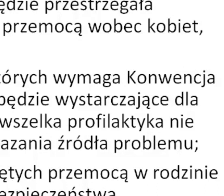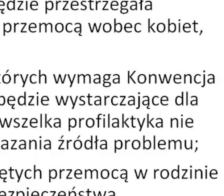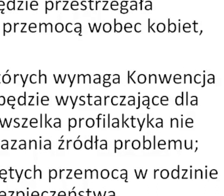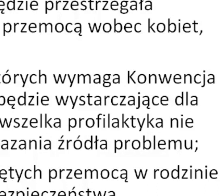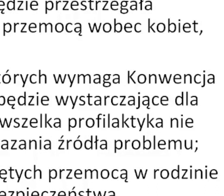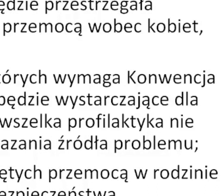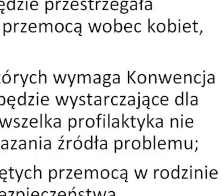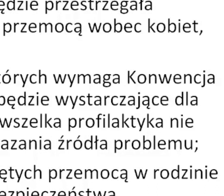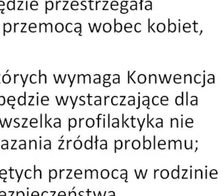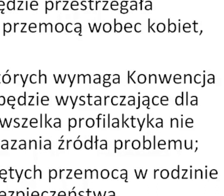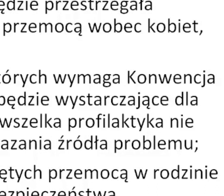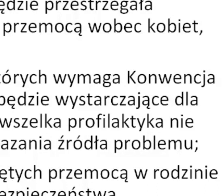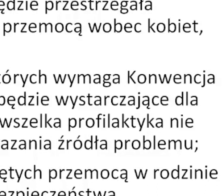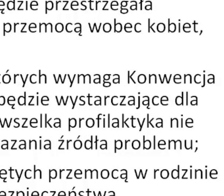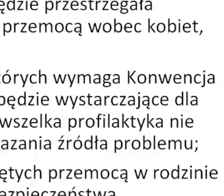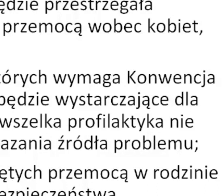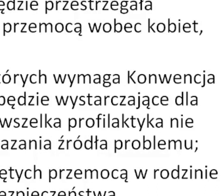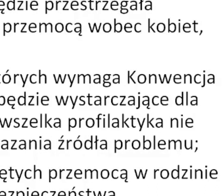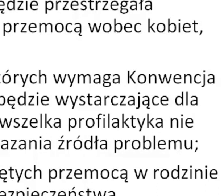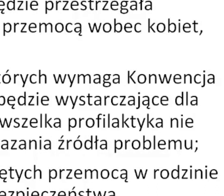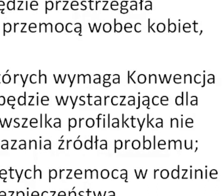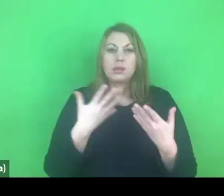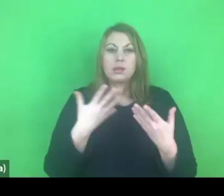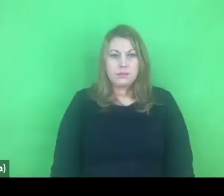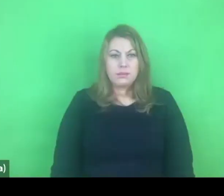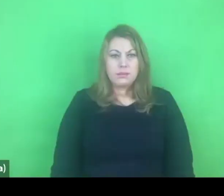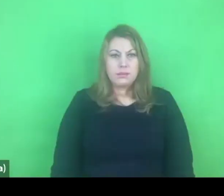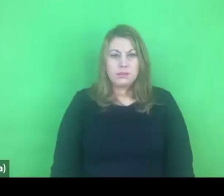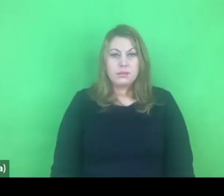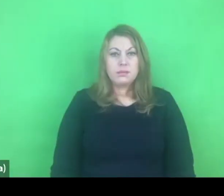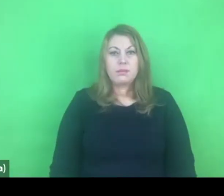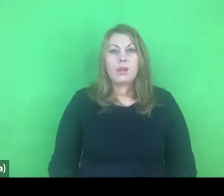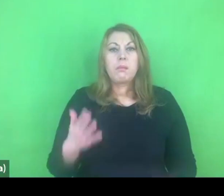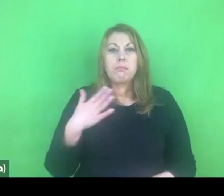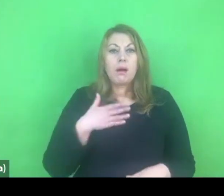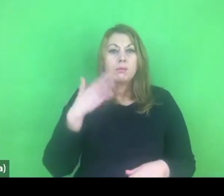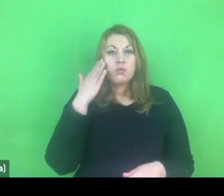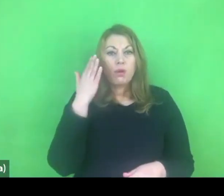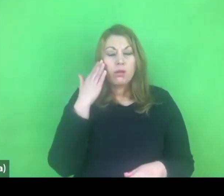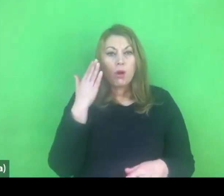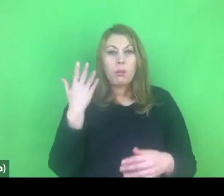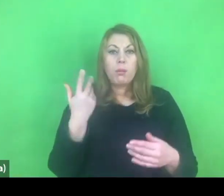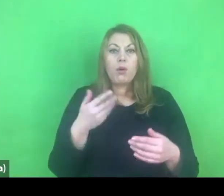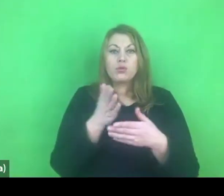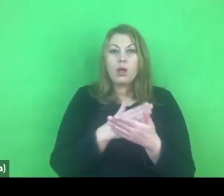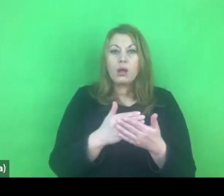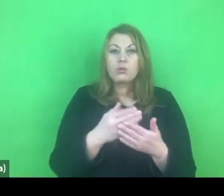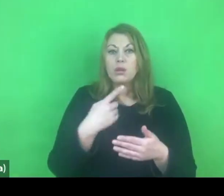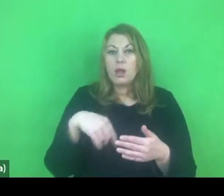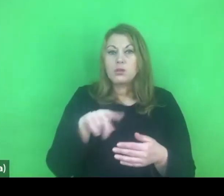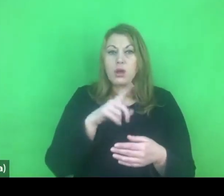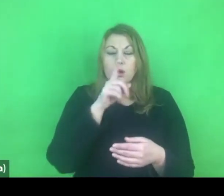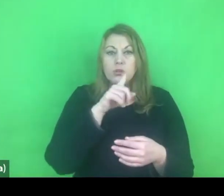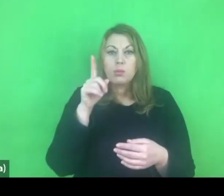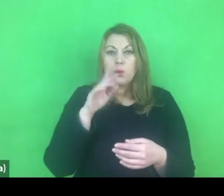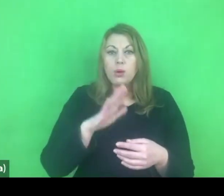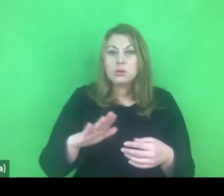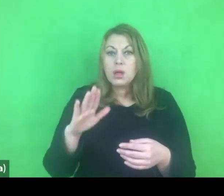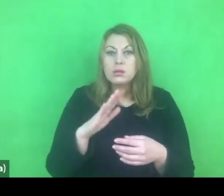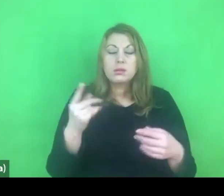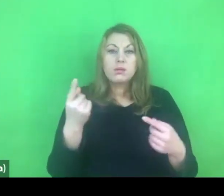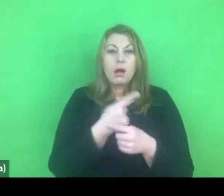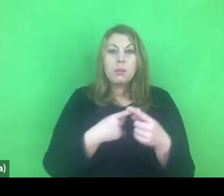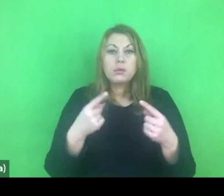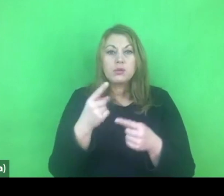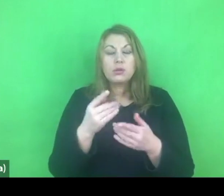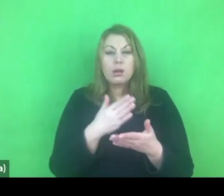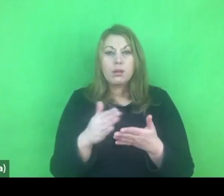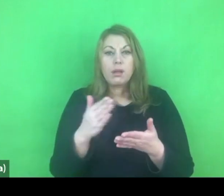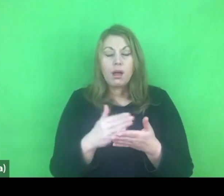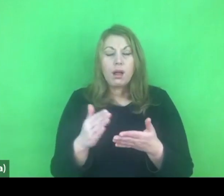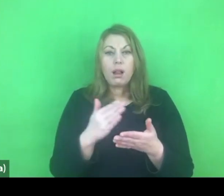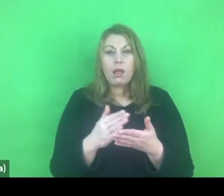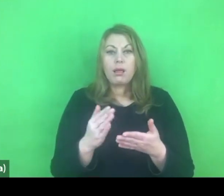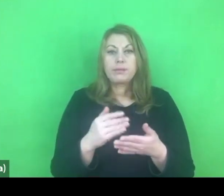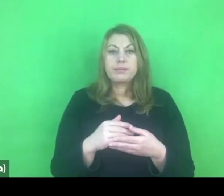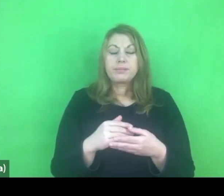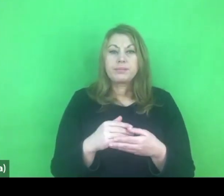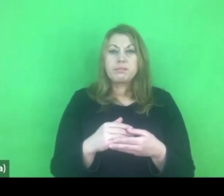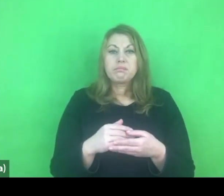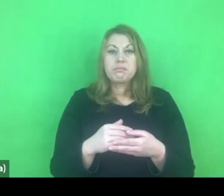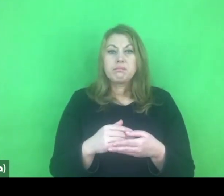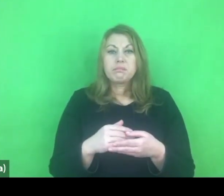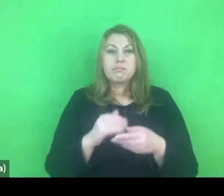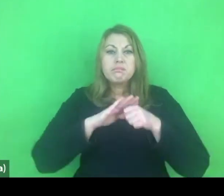Mam świadomość tego, że część naszego społeczeństwa myśli nadal w sposób, że przemoc domowa nie jest problemem.